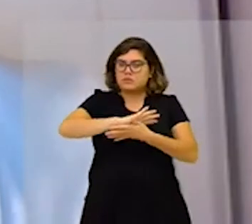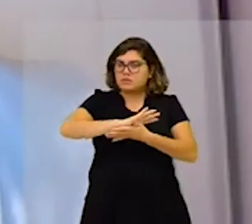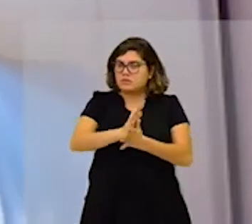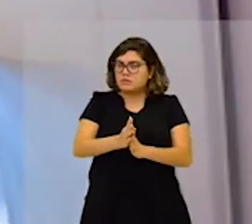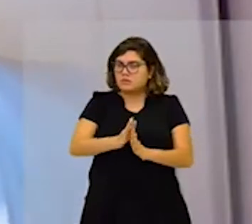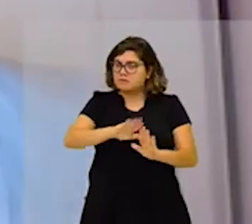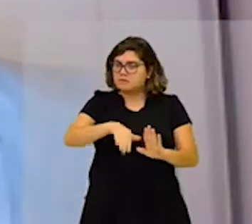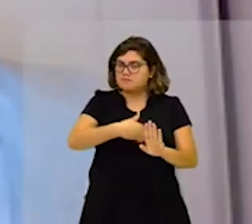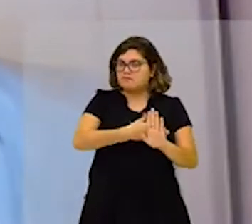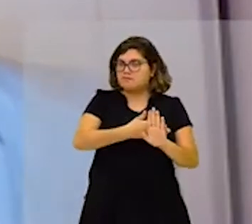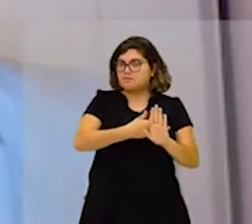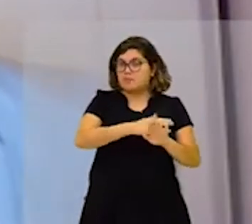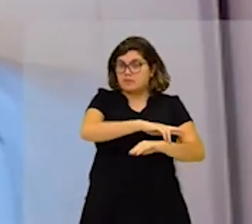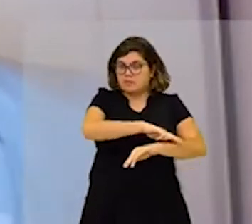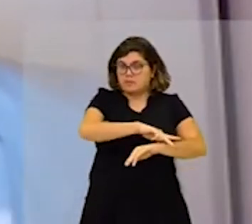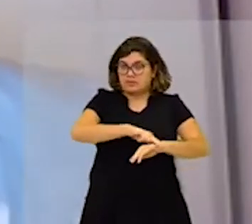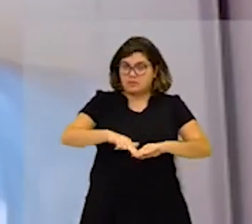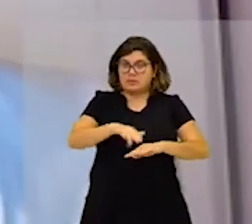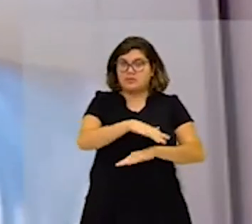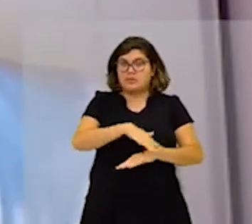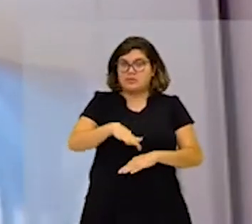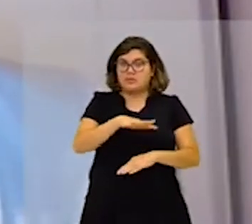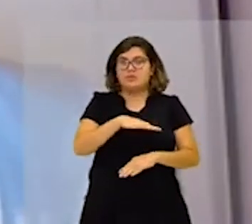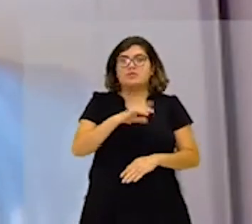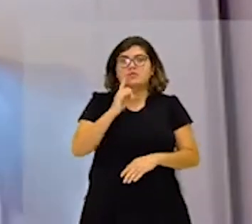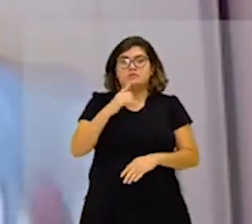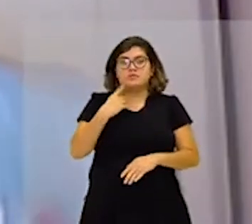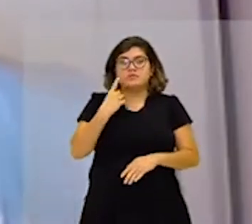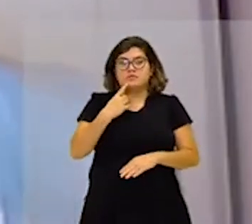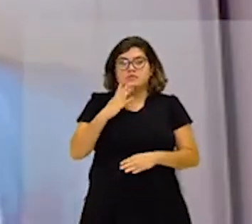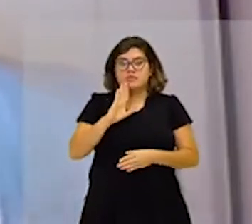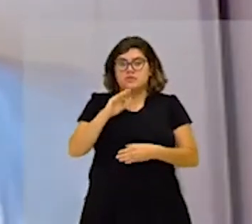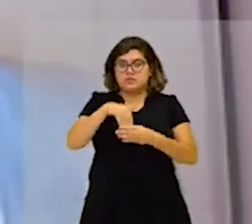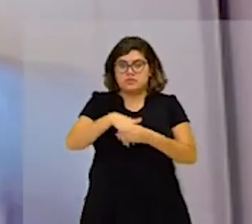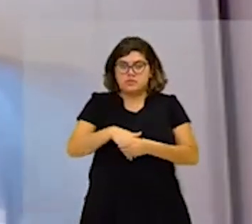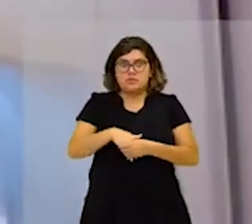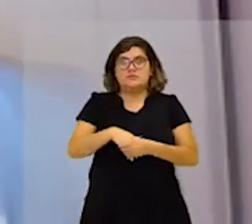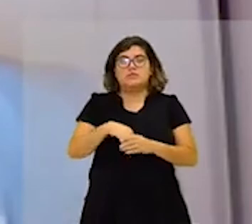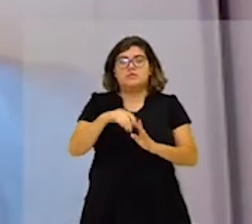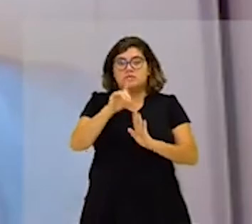a Nossa Senhora dos direitos eleitorais para que a gente entenda a importância realmente